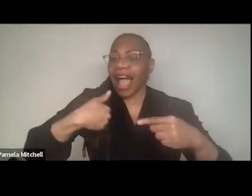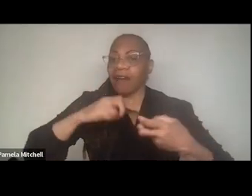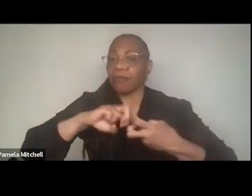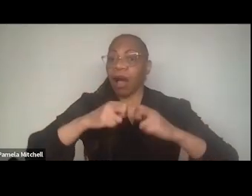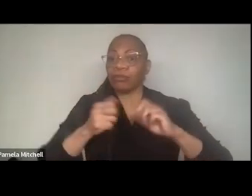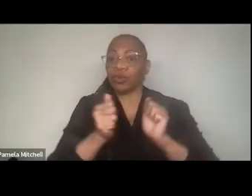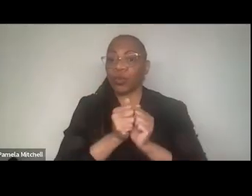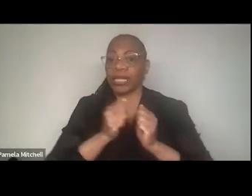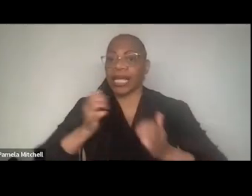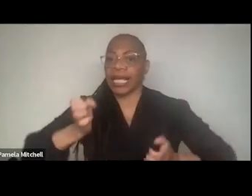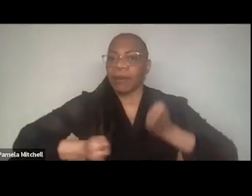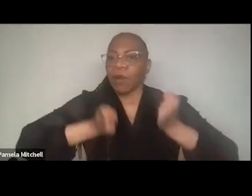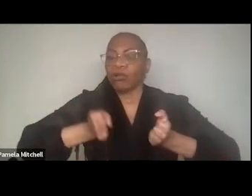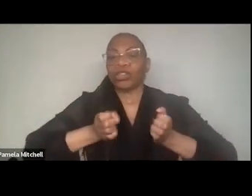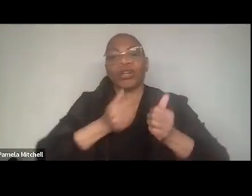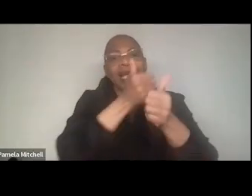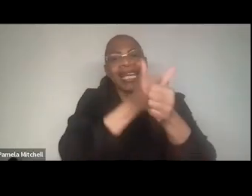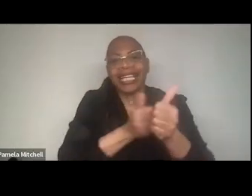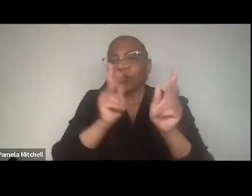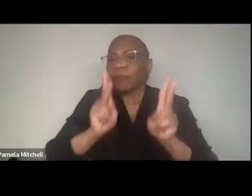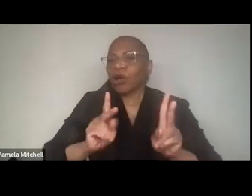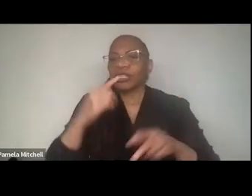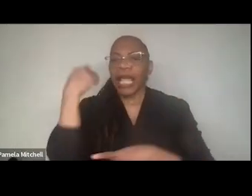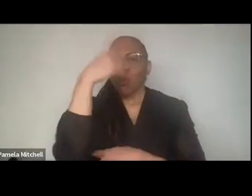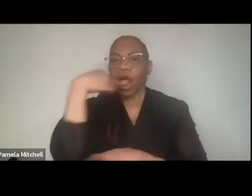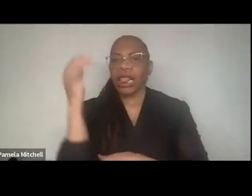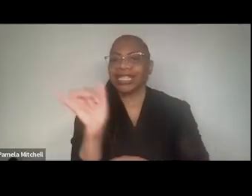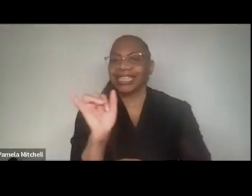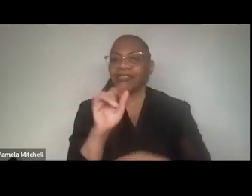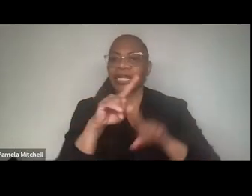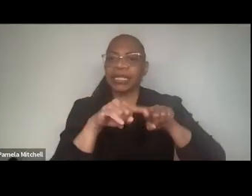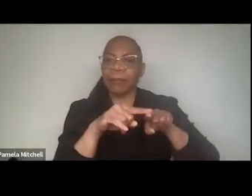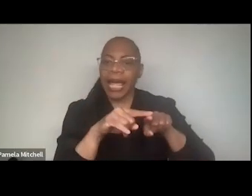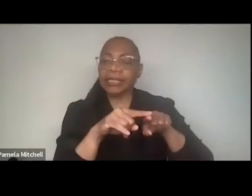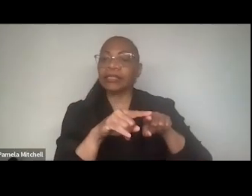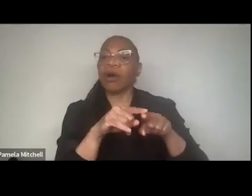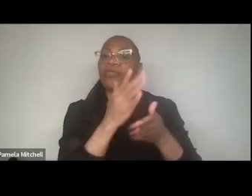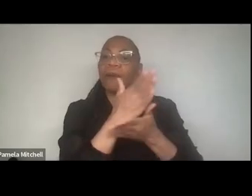Se verá diferente según la parte del cerebro que haya sido afectada por la lesión,